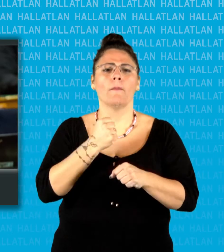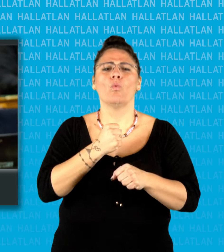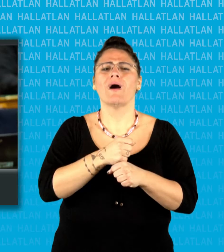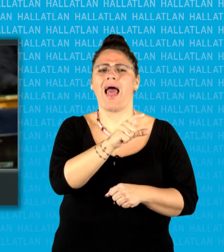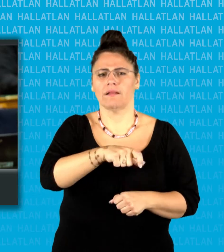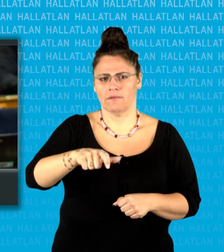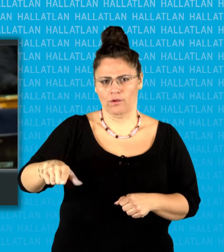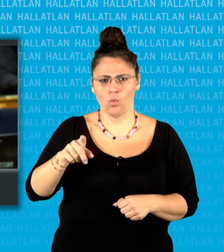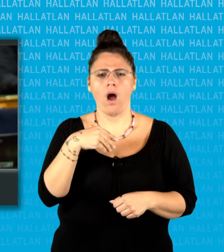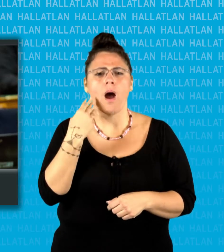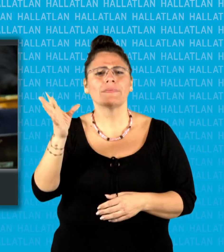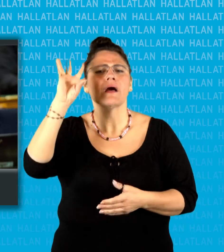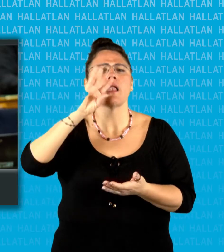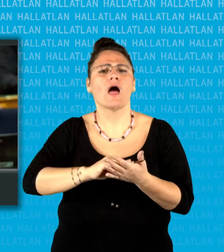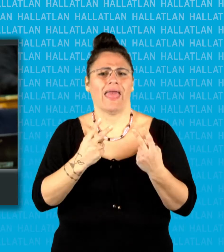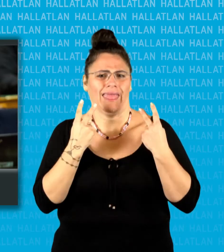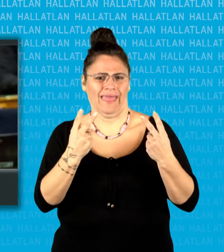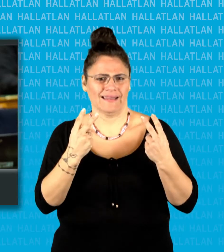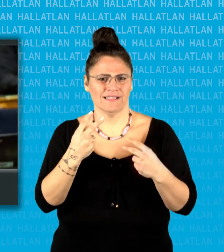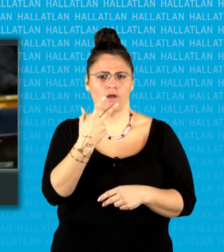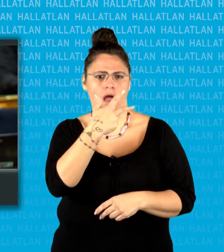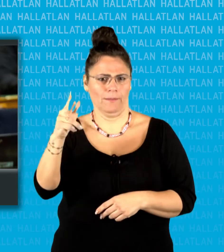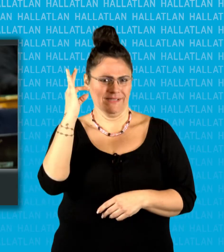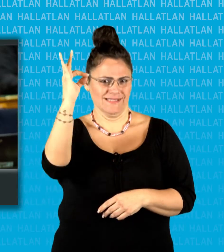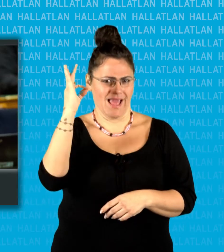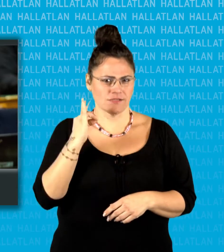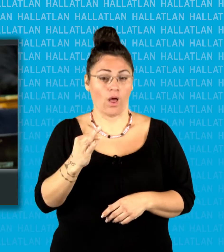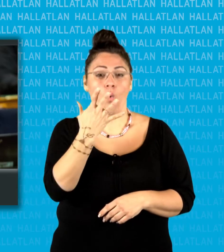A munkáltató a lakás értékének 30 százalékát,